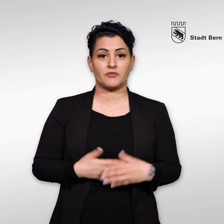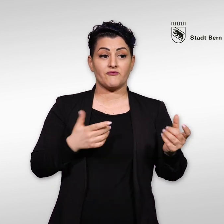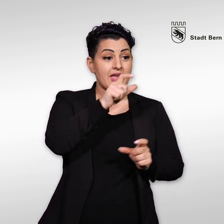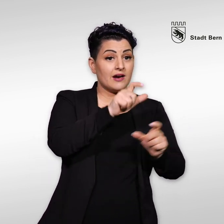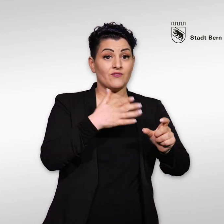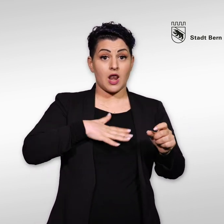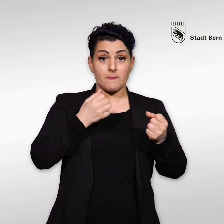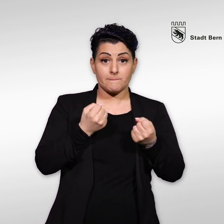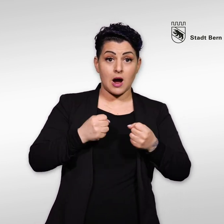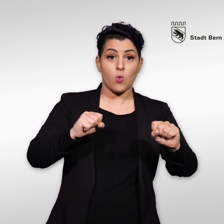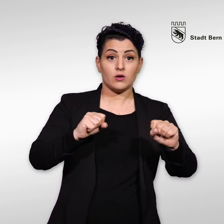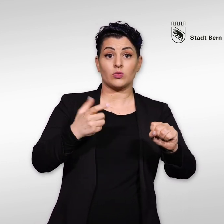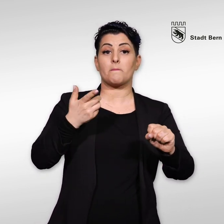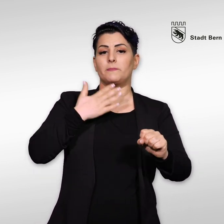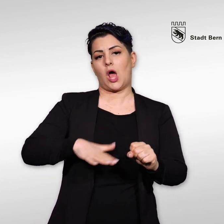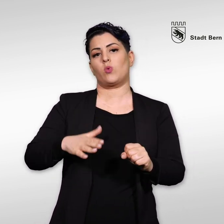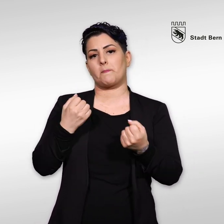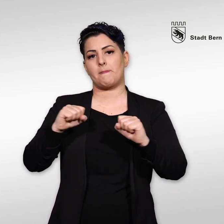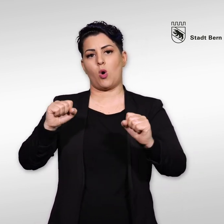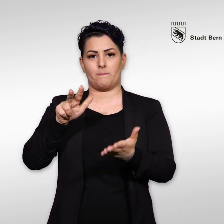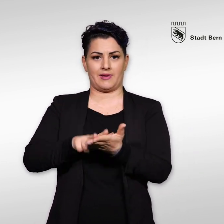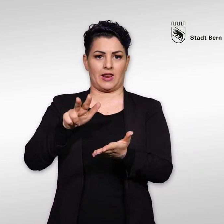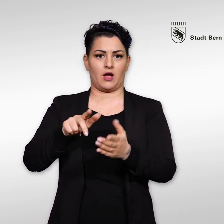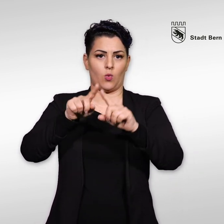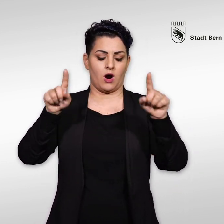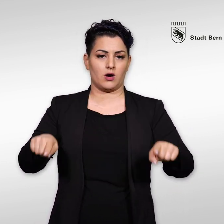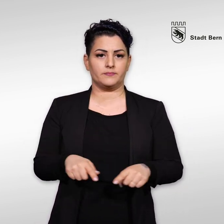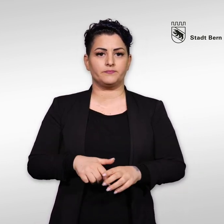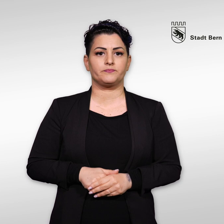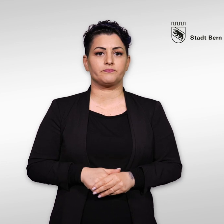Wer bauen will, braucht eine Baubewilligung.